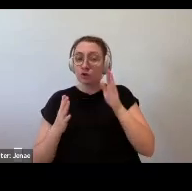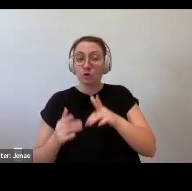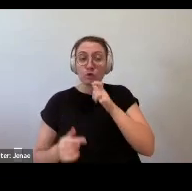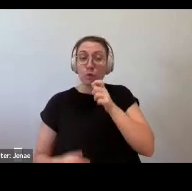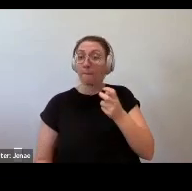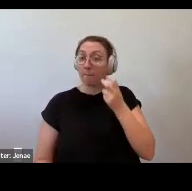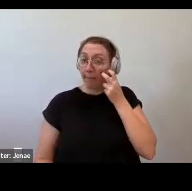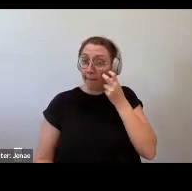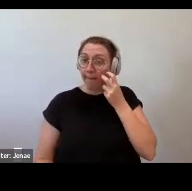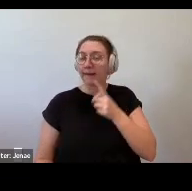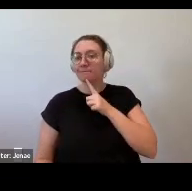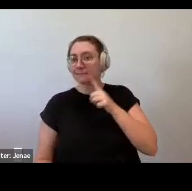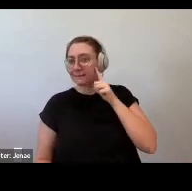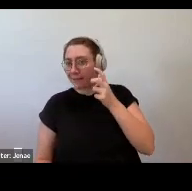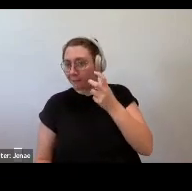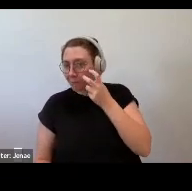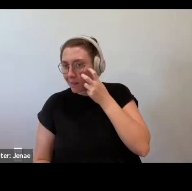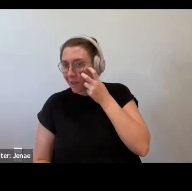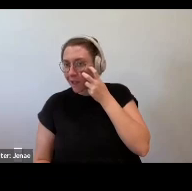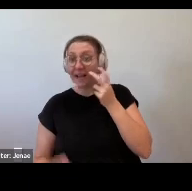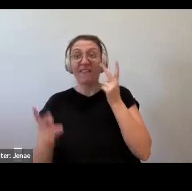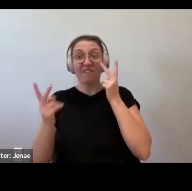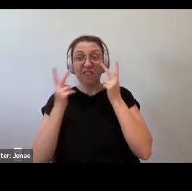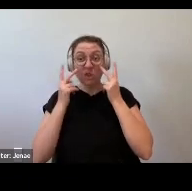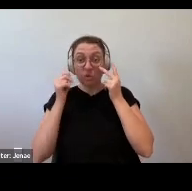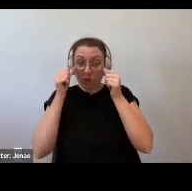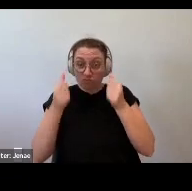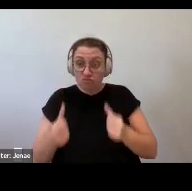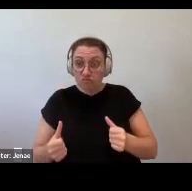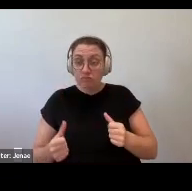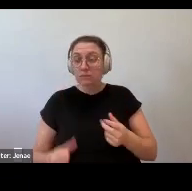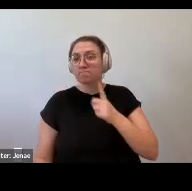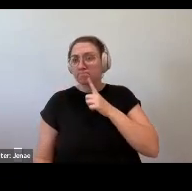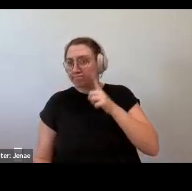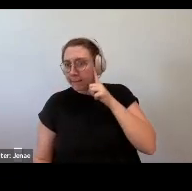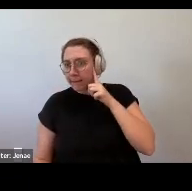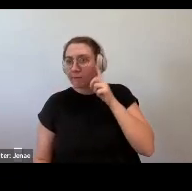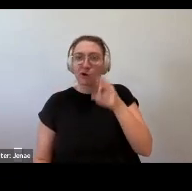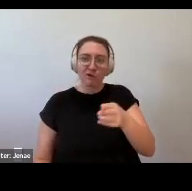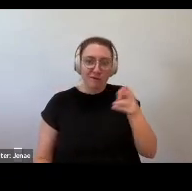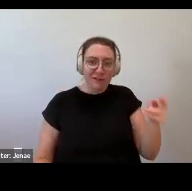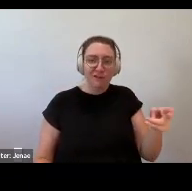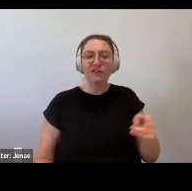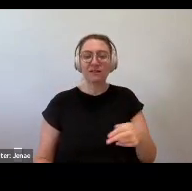sordociegos, con discapacidad visual, sordos o con dificultades auditivas. El equipo del